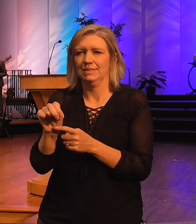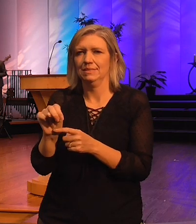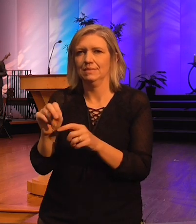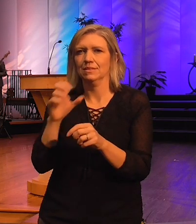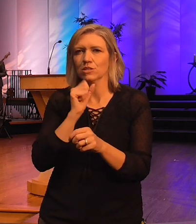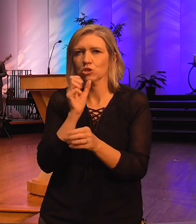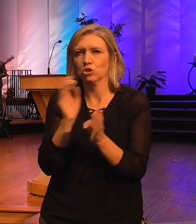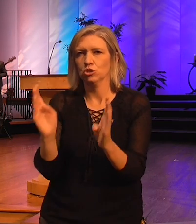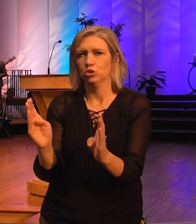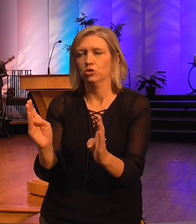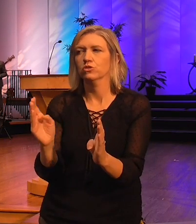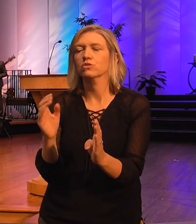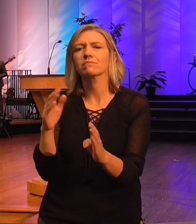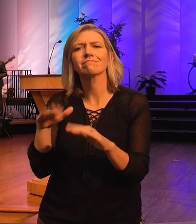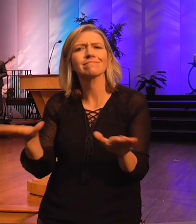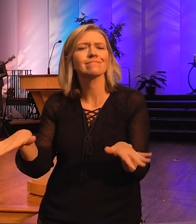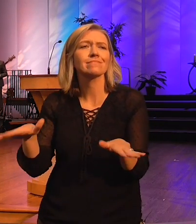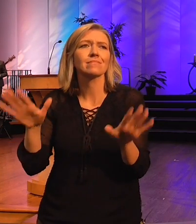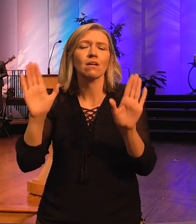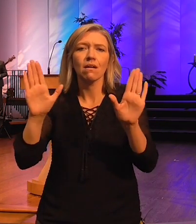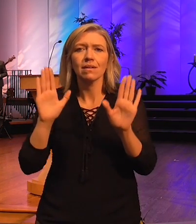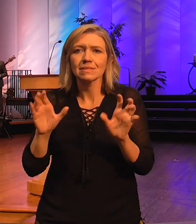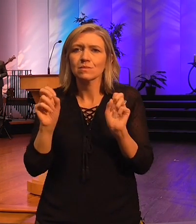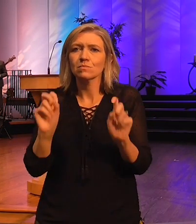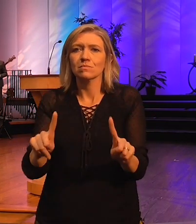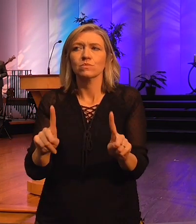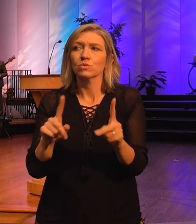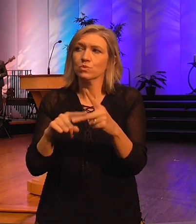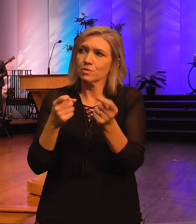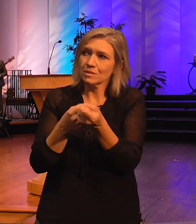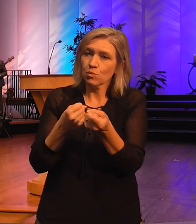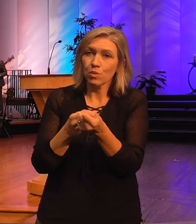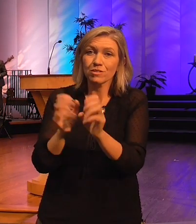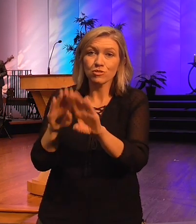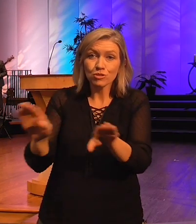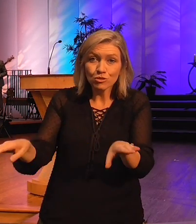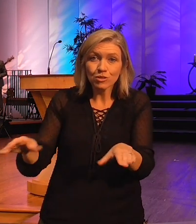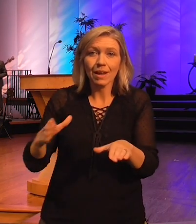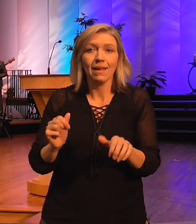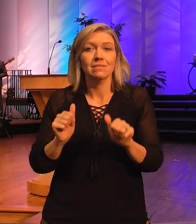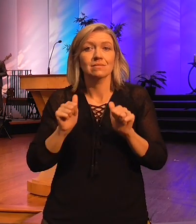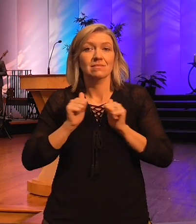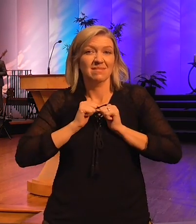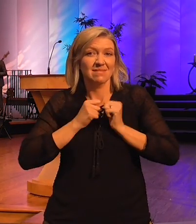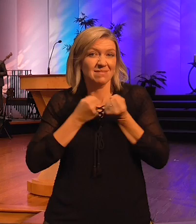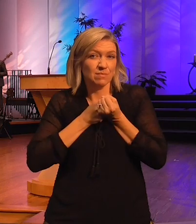el bienestar de nuestros hijos y el de nosotros mismos, y eso también te incluye a ti como abuelo, así que